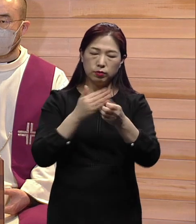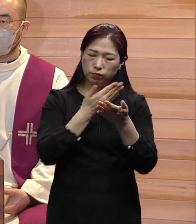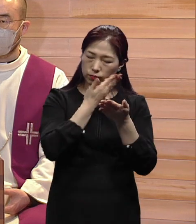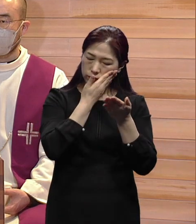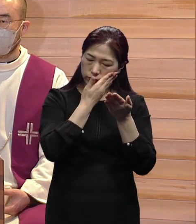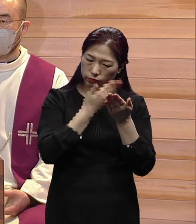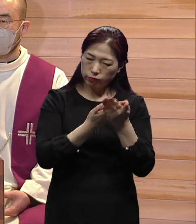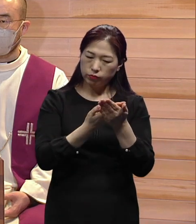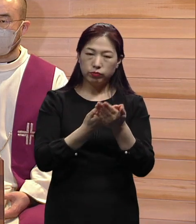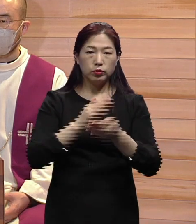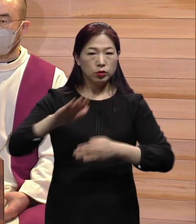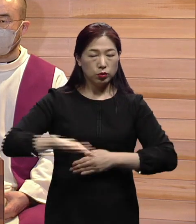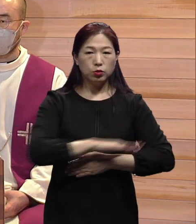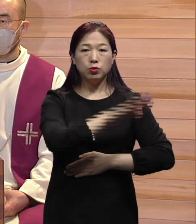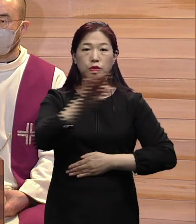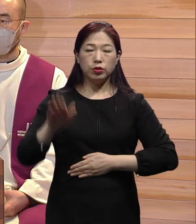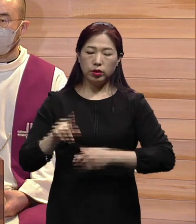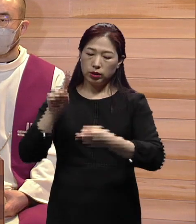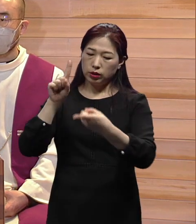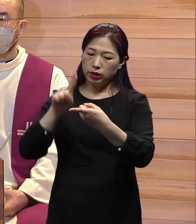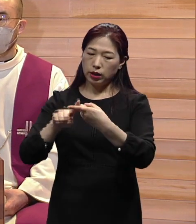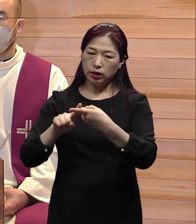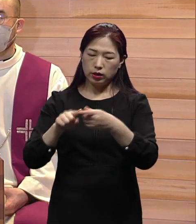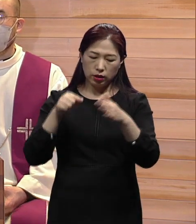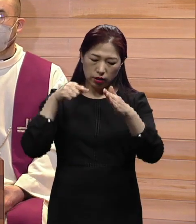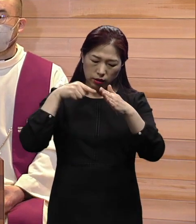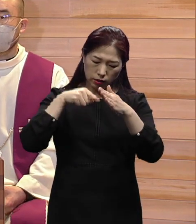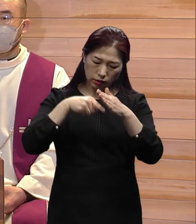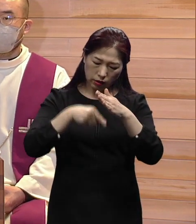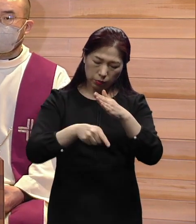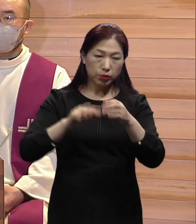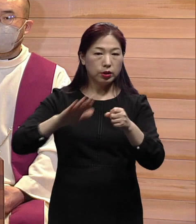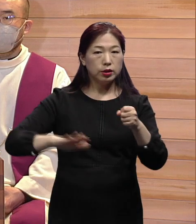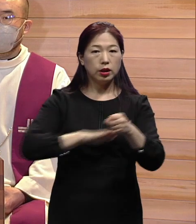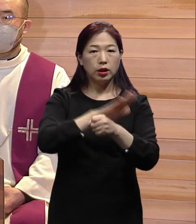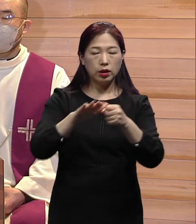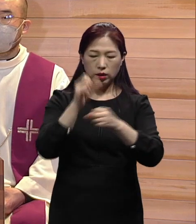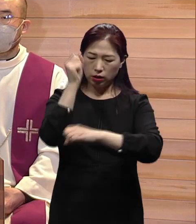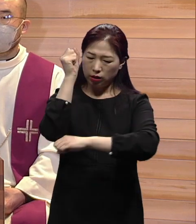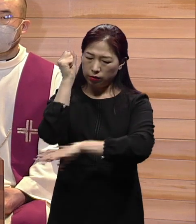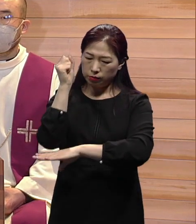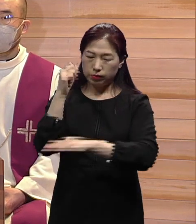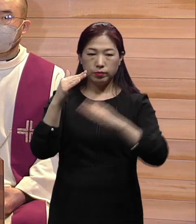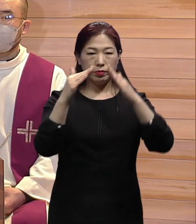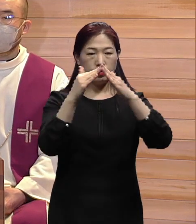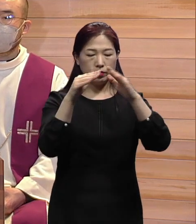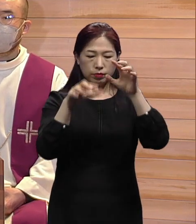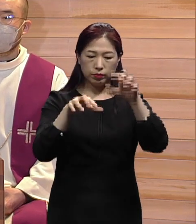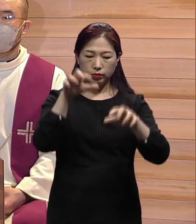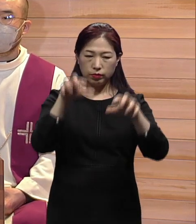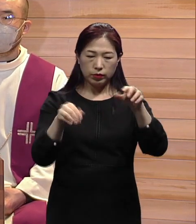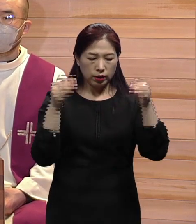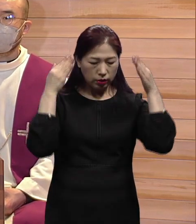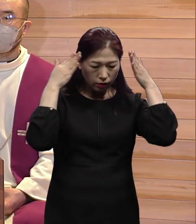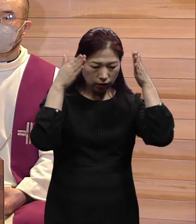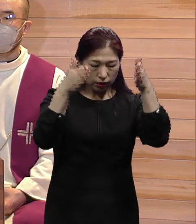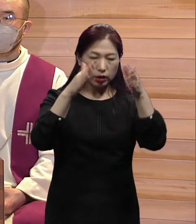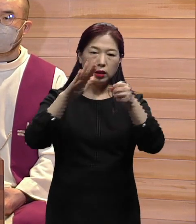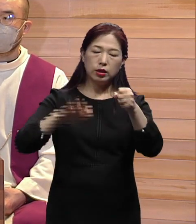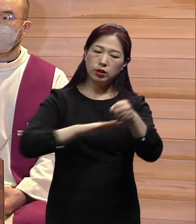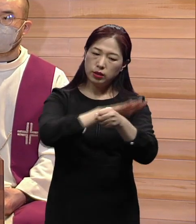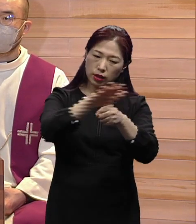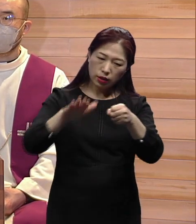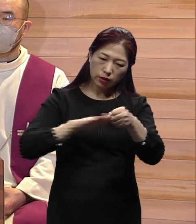우리에 대한 그 분의 애틋한 사랑에 기반을 둔 '이웃을 향한 우리의 사랑'입니다